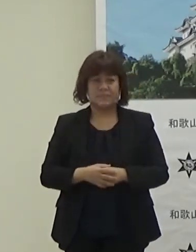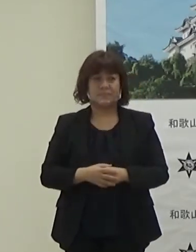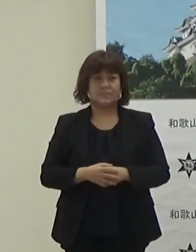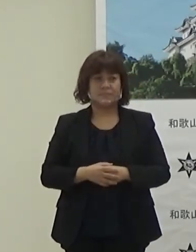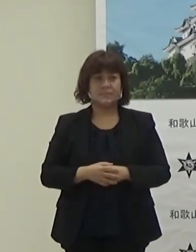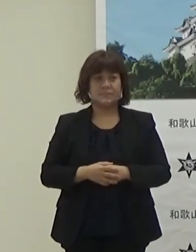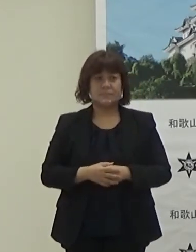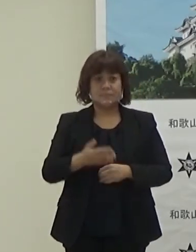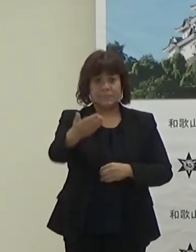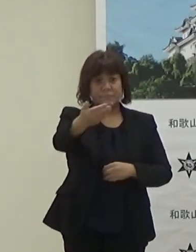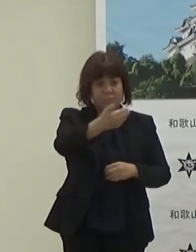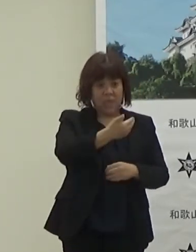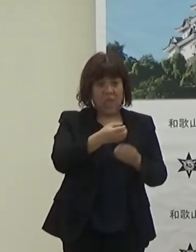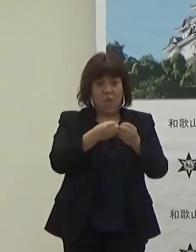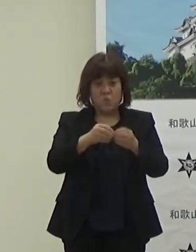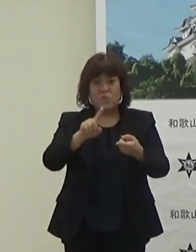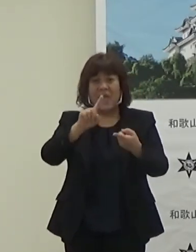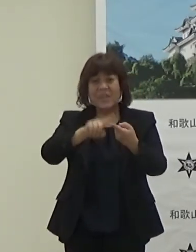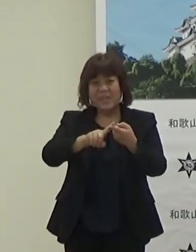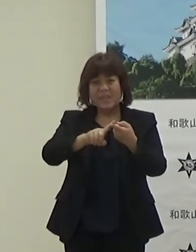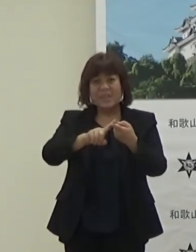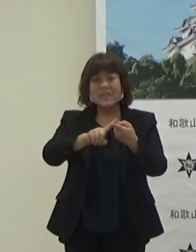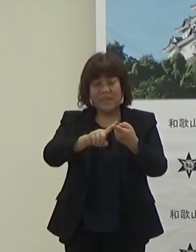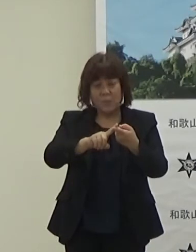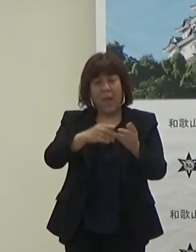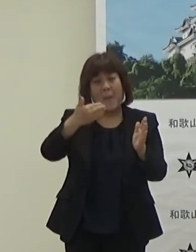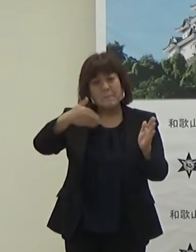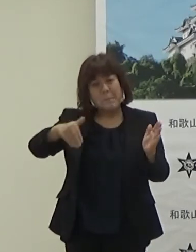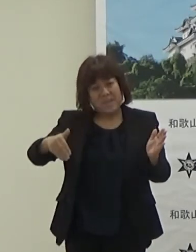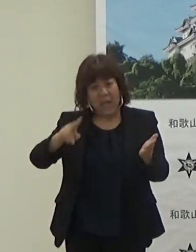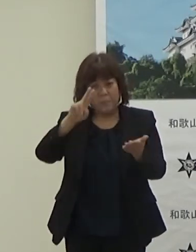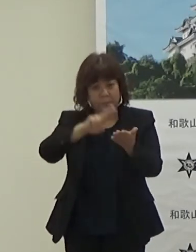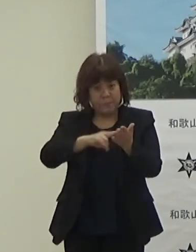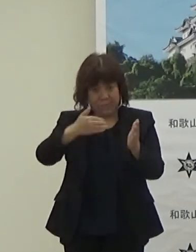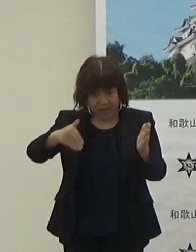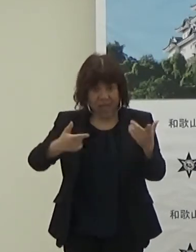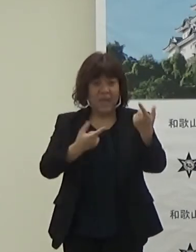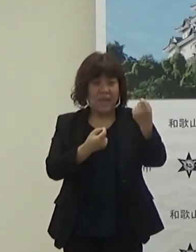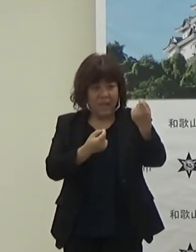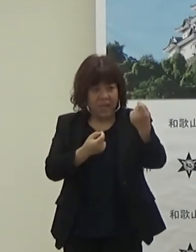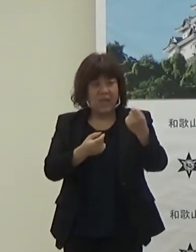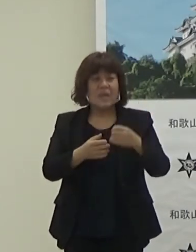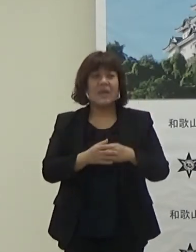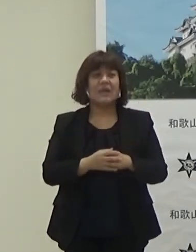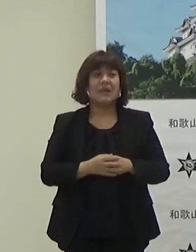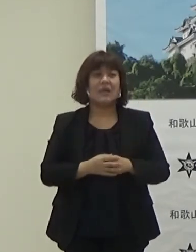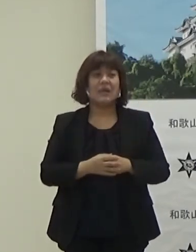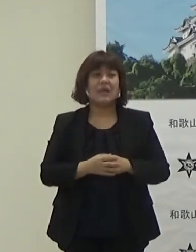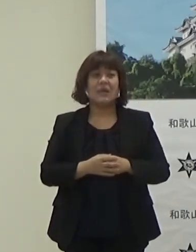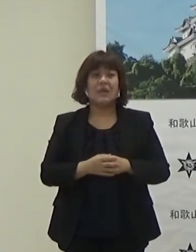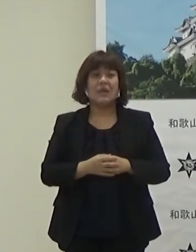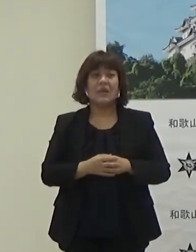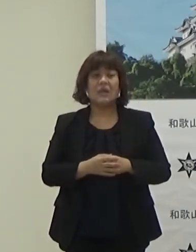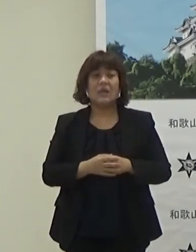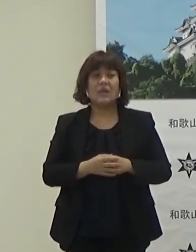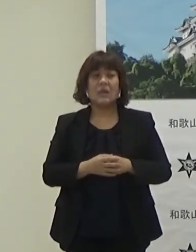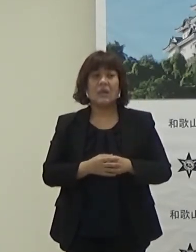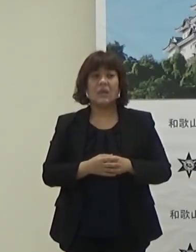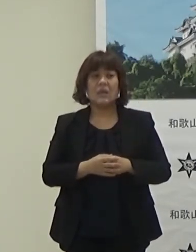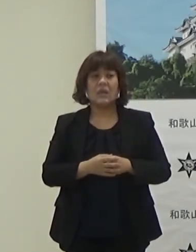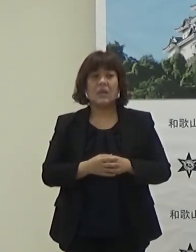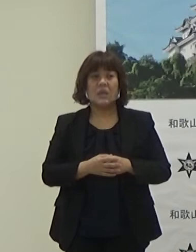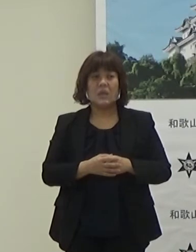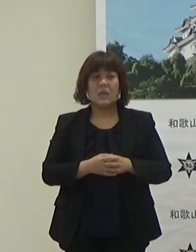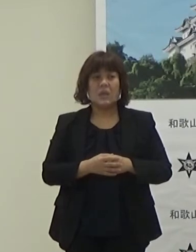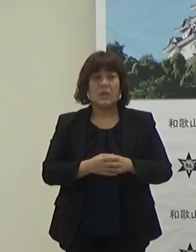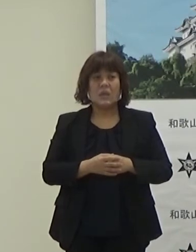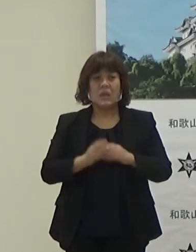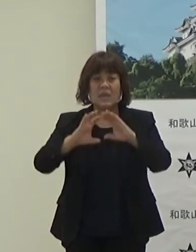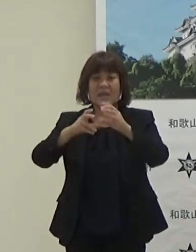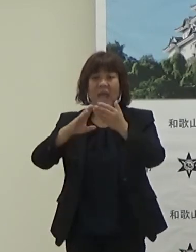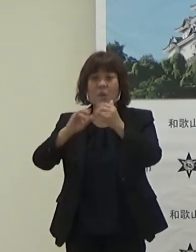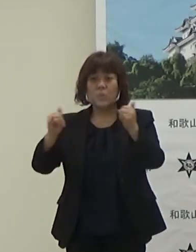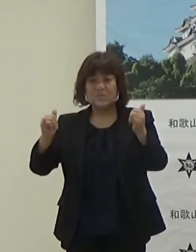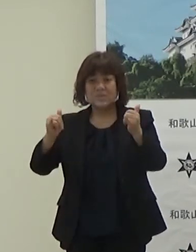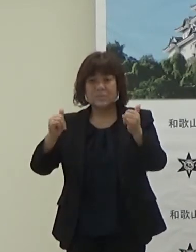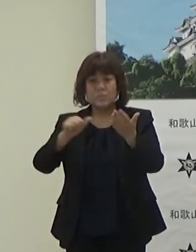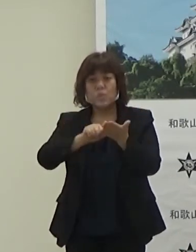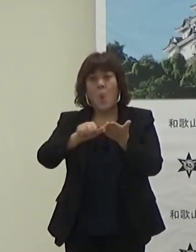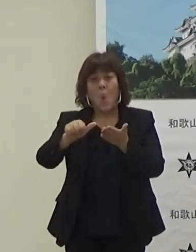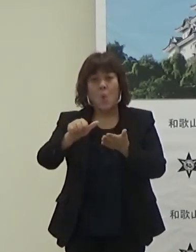具体的にはまだ決まっていないということですけれども外国人登録でウクライナの方もいらっしゃるように聞いてるんですけど